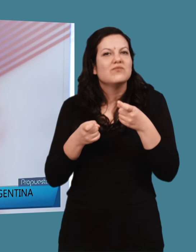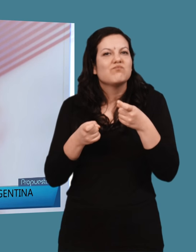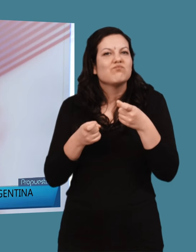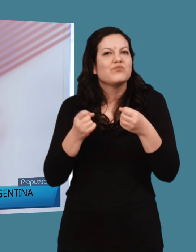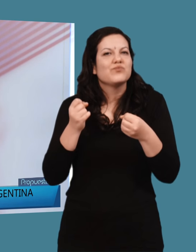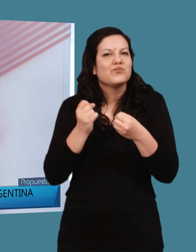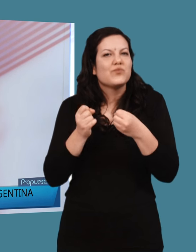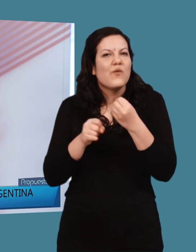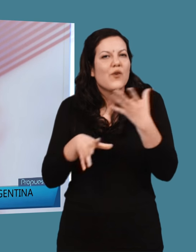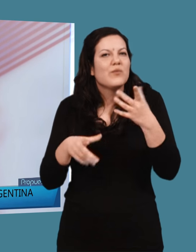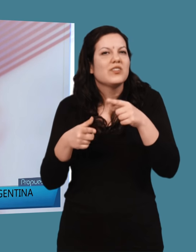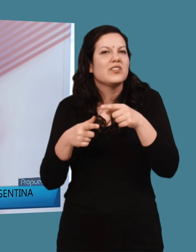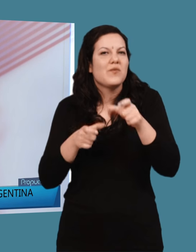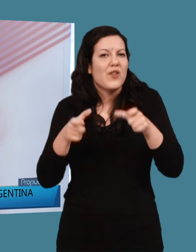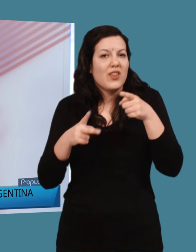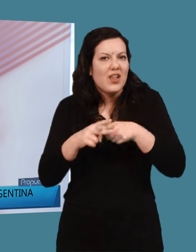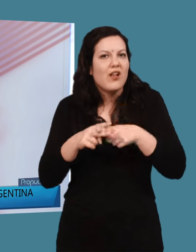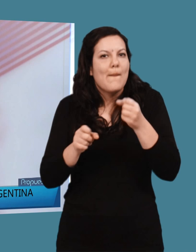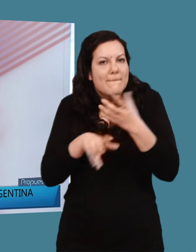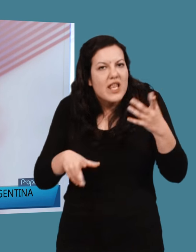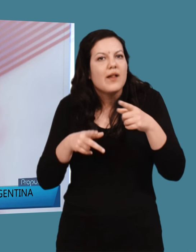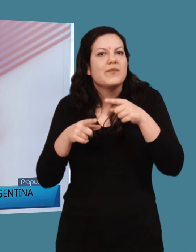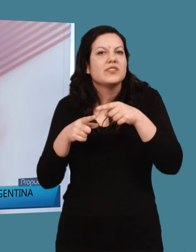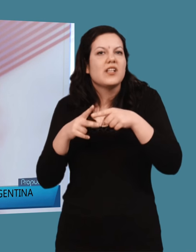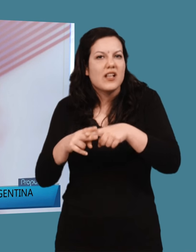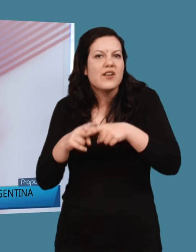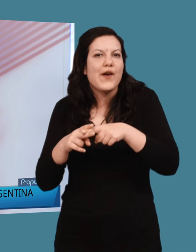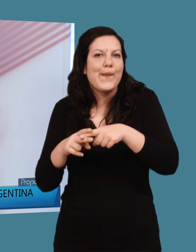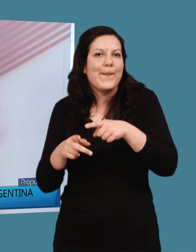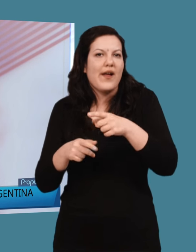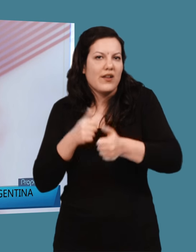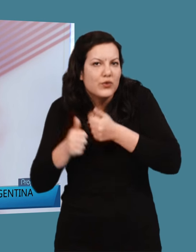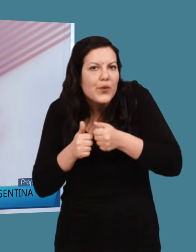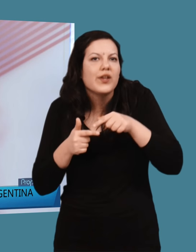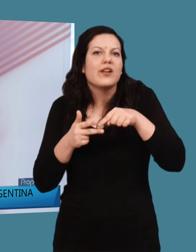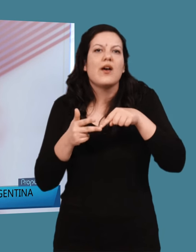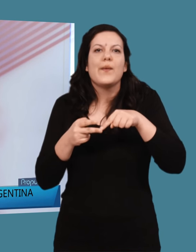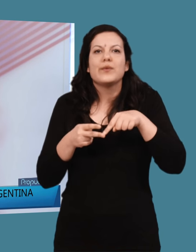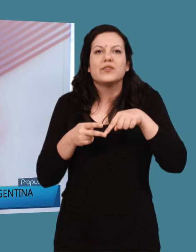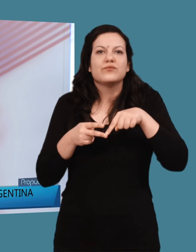tener formación de técnicos, especialmente de técnicos para áreas de la industria,